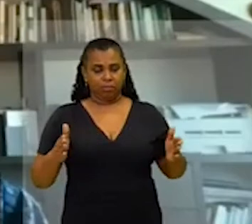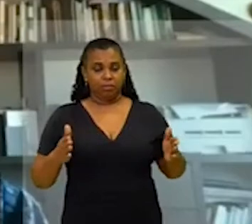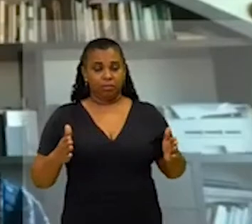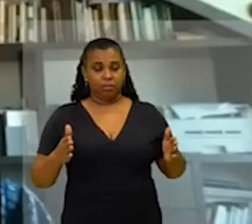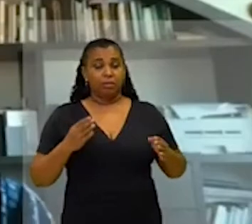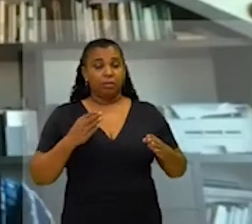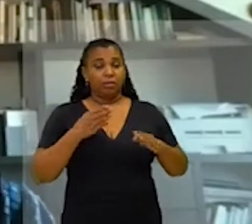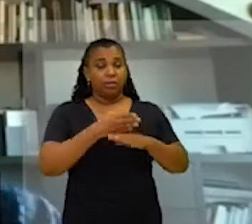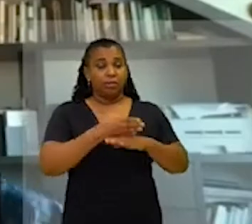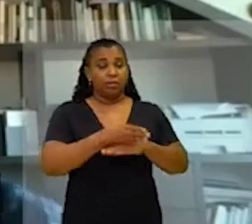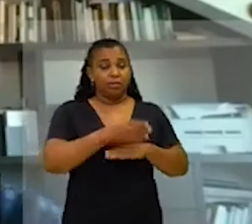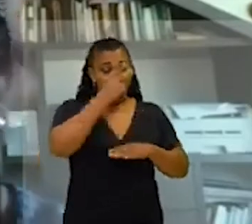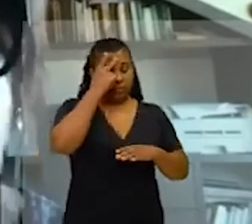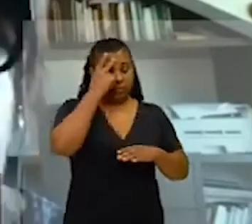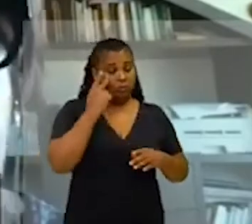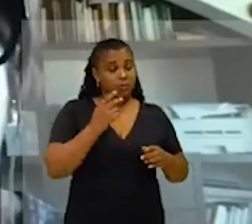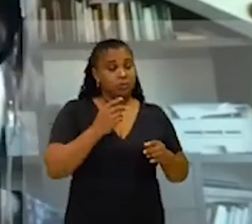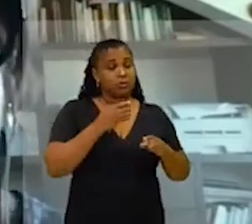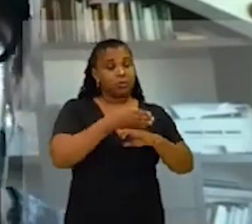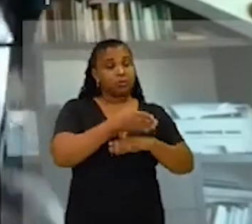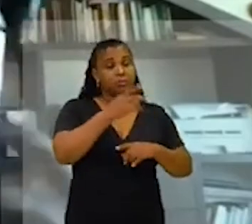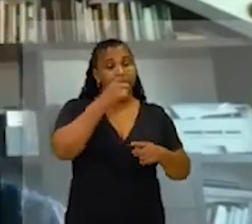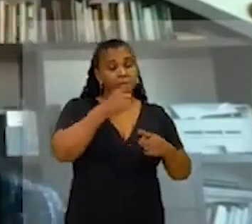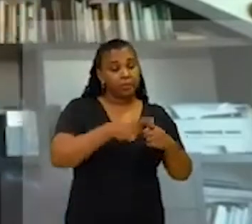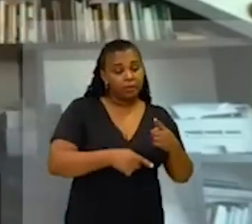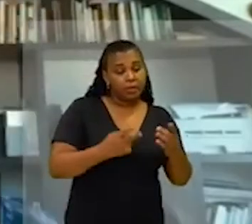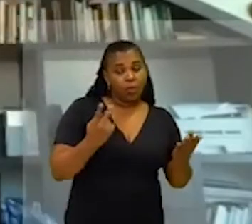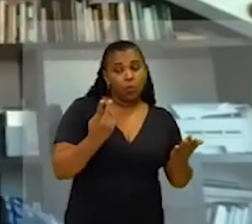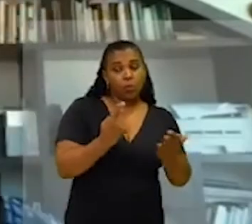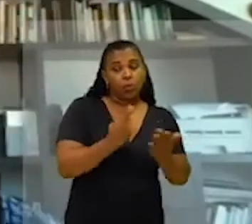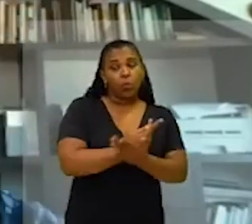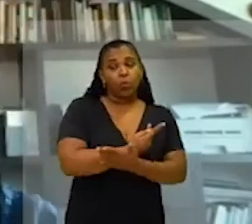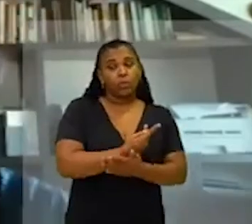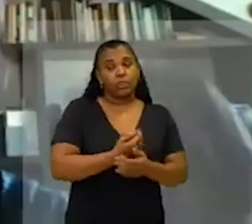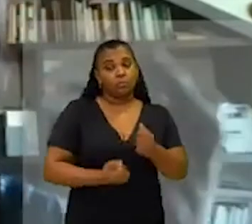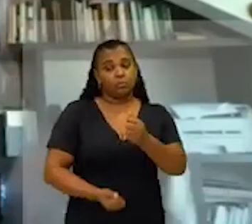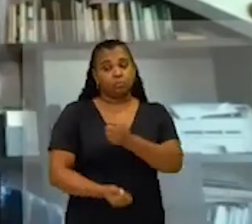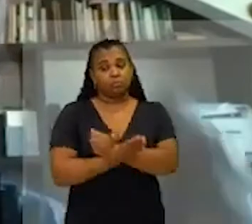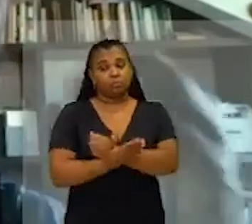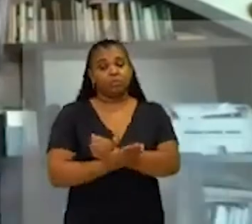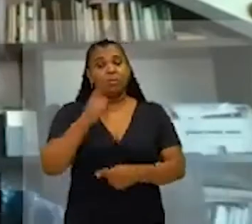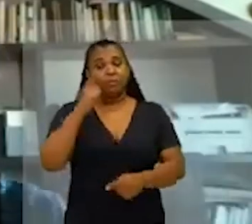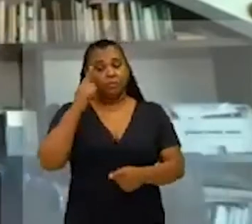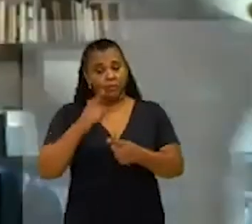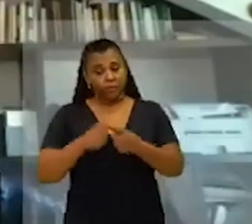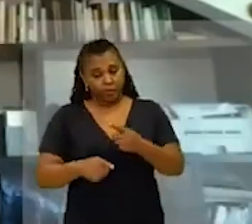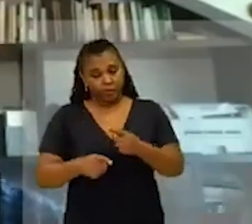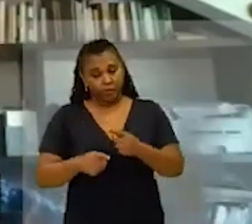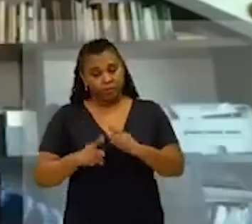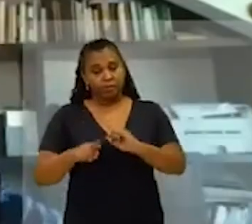relações empresariais depois volta regulamenta e o problema continua então nós precisamos pensar e é